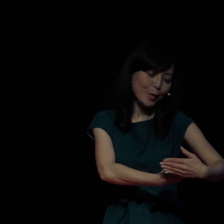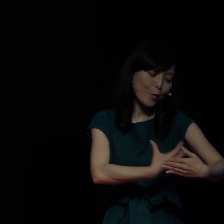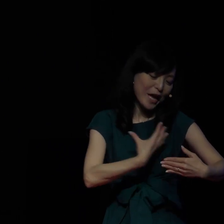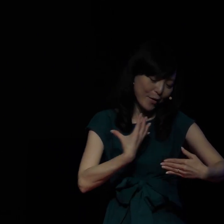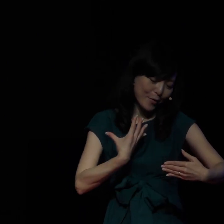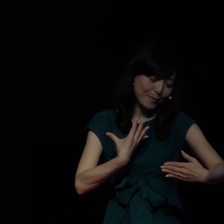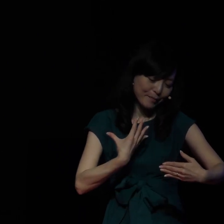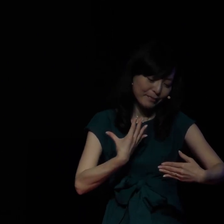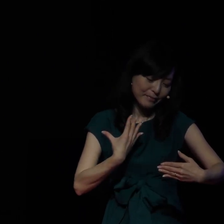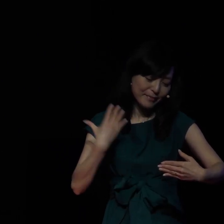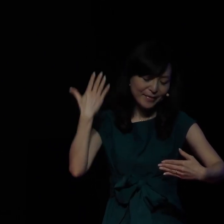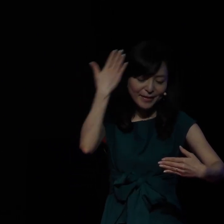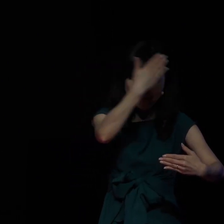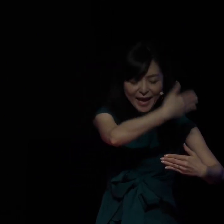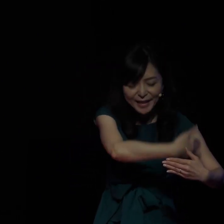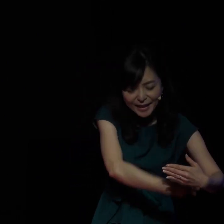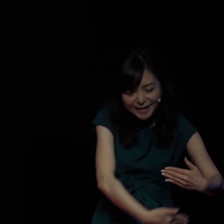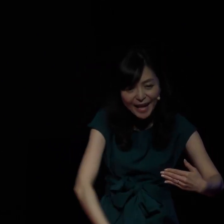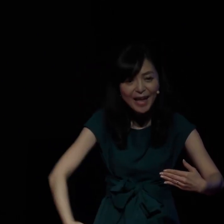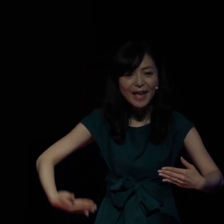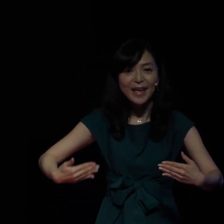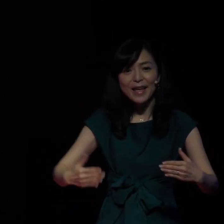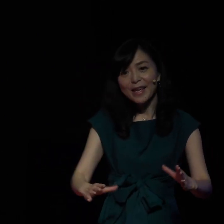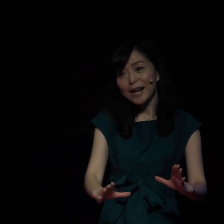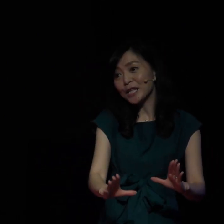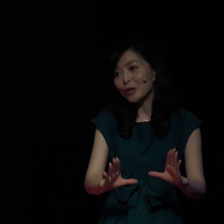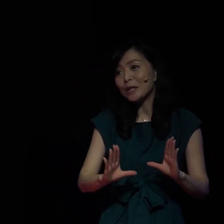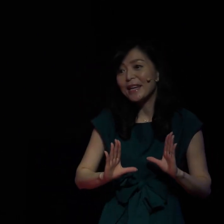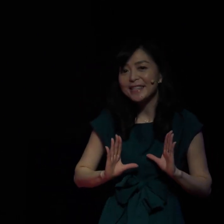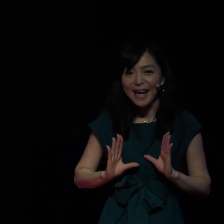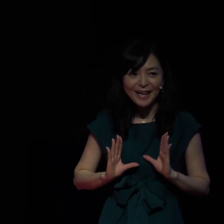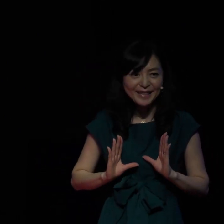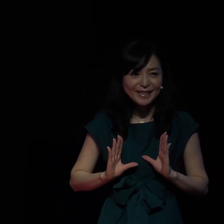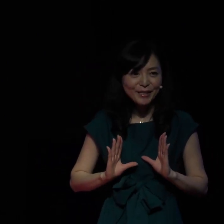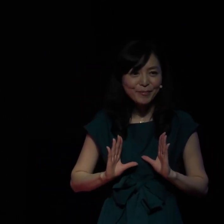y pude sentir esa voz en todo mi ser.